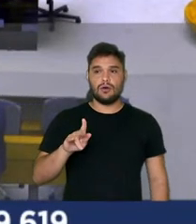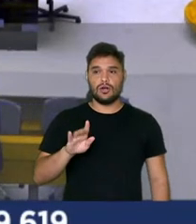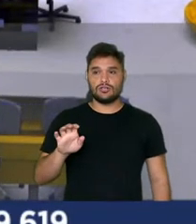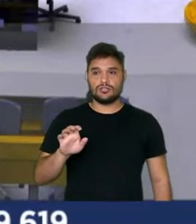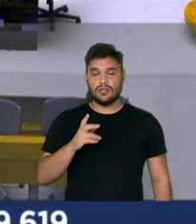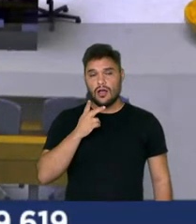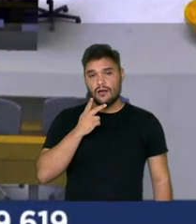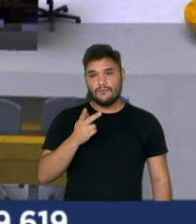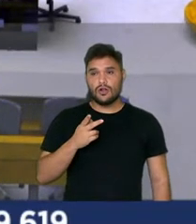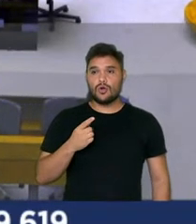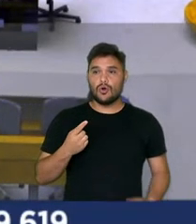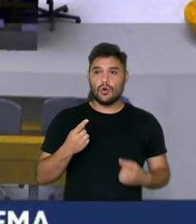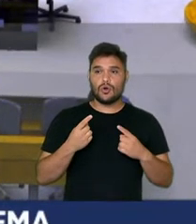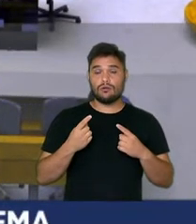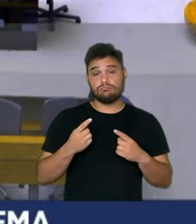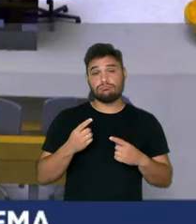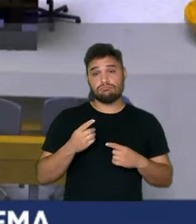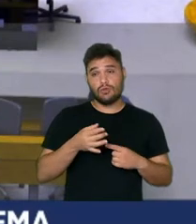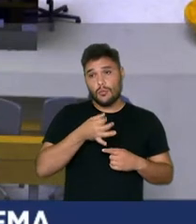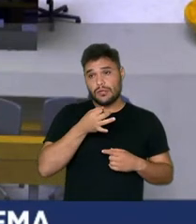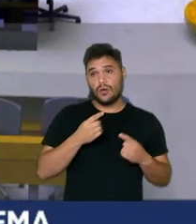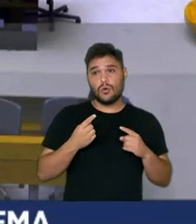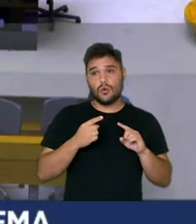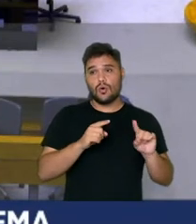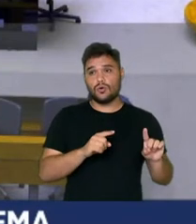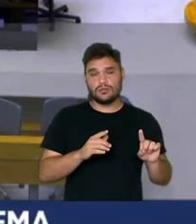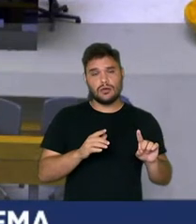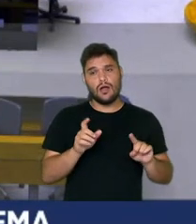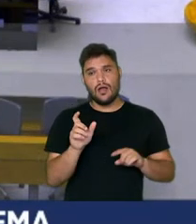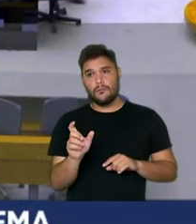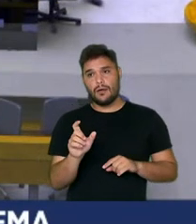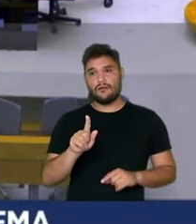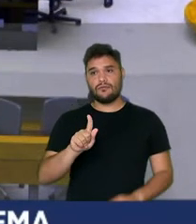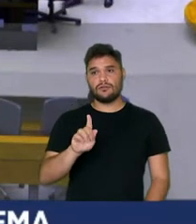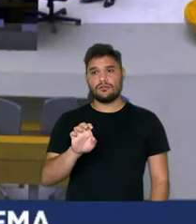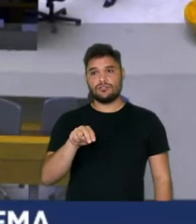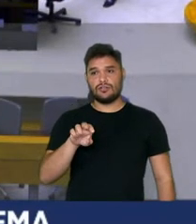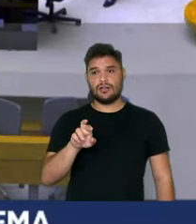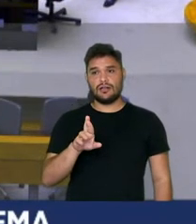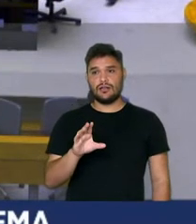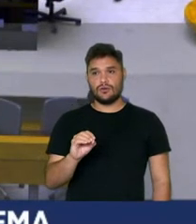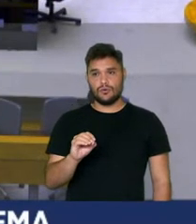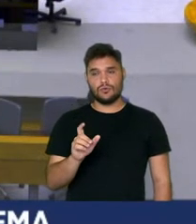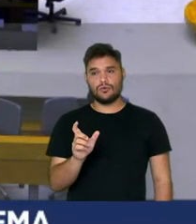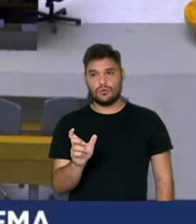TIAGO MITRAUD. -- [REPÓRTER]: DEPUTADO ELI BORGES DE TOCANTINS MANIFESTOU CONTRARIEDADE COM PALAVRA GÊNERO NO RELATÓRIO